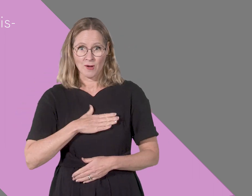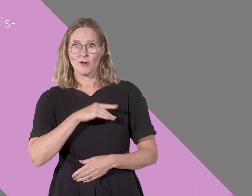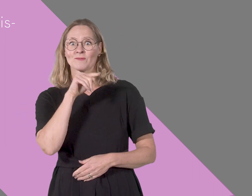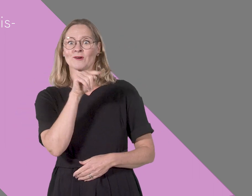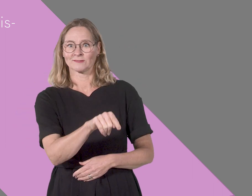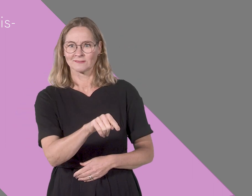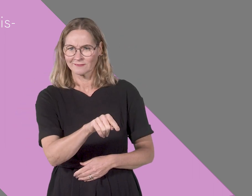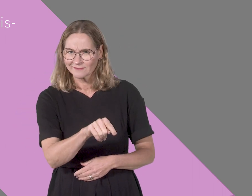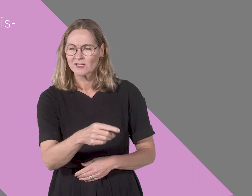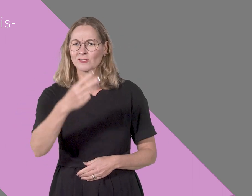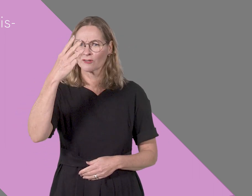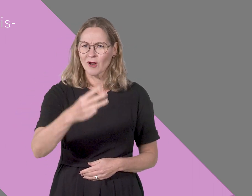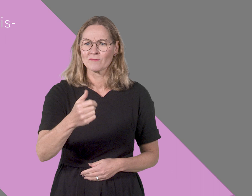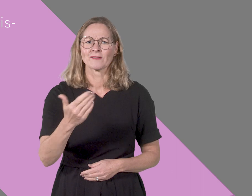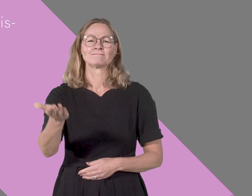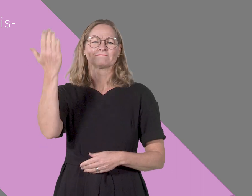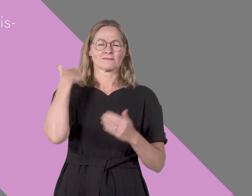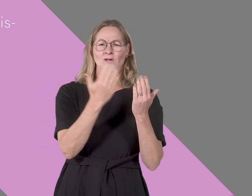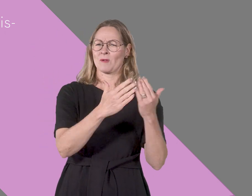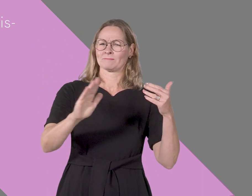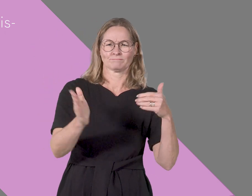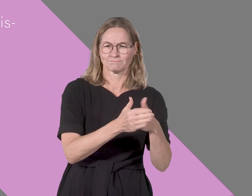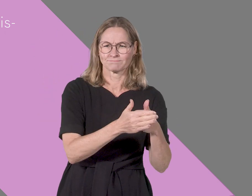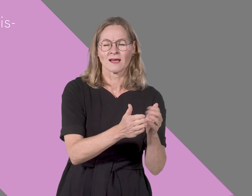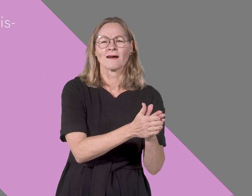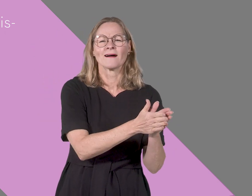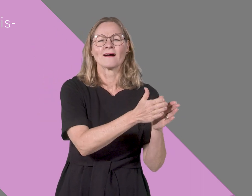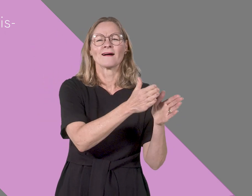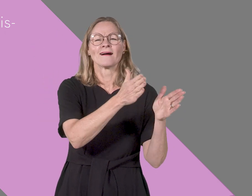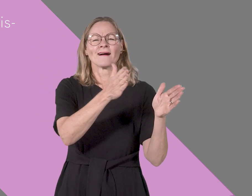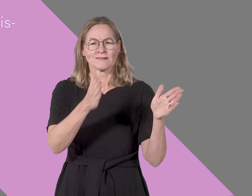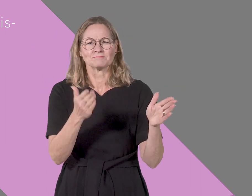Porvoossa 30 vuotta koulun sulkemisen jälkeen.